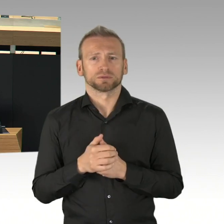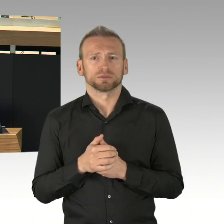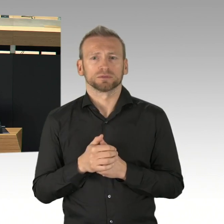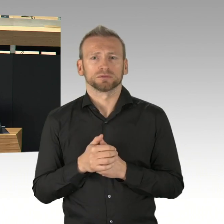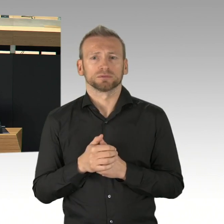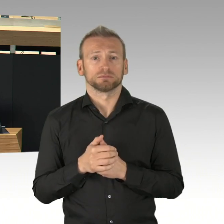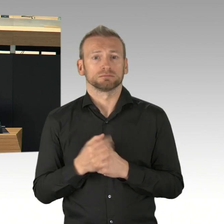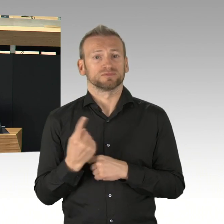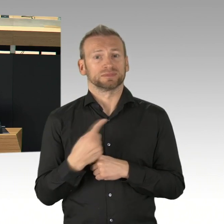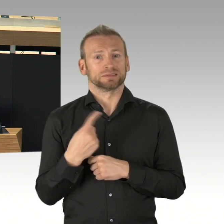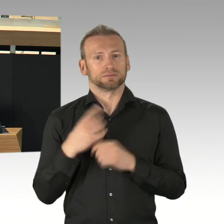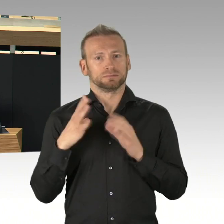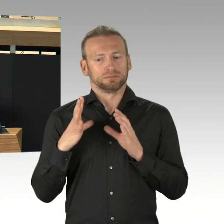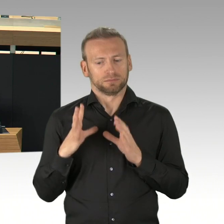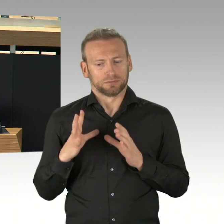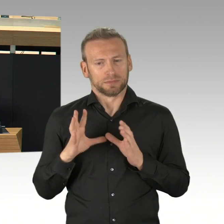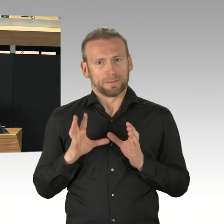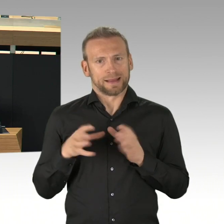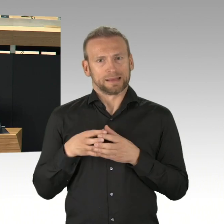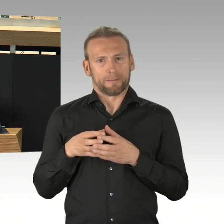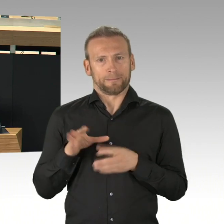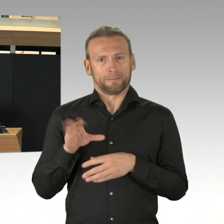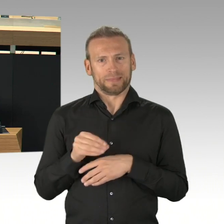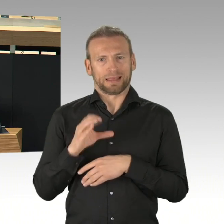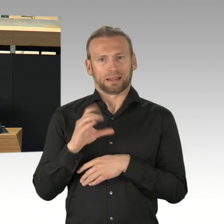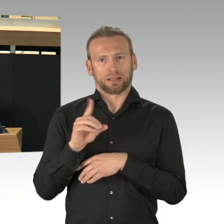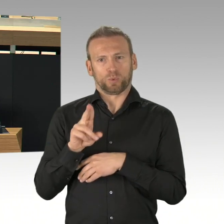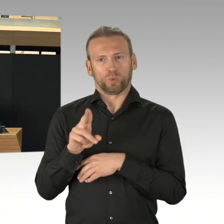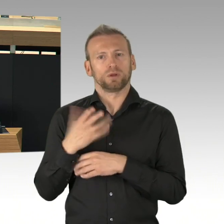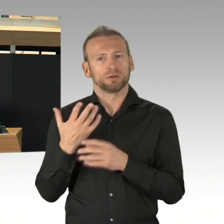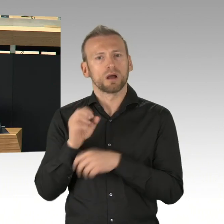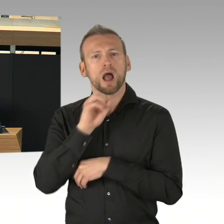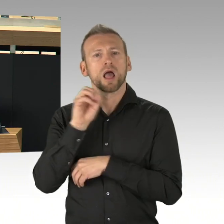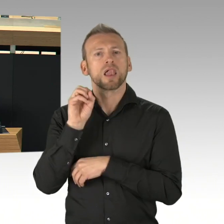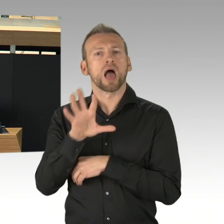und dass es zu einem echten Entlastungsprogramm in Berlin kommt. (Beifall)